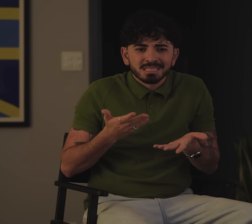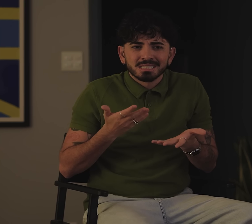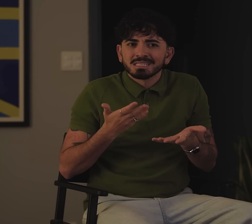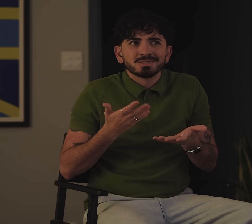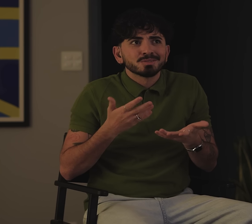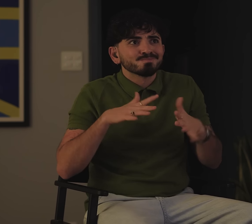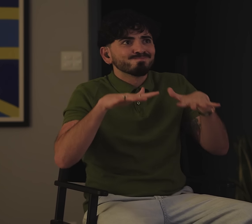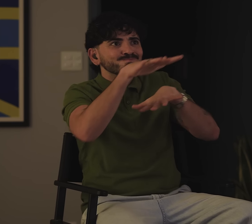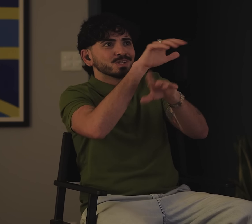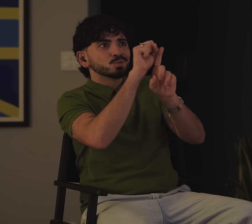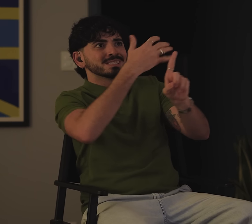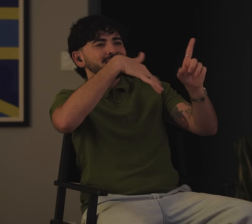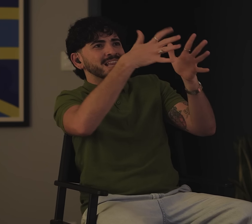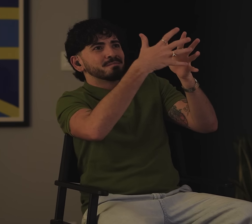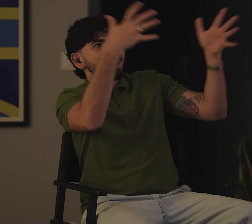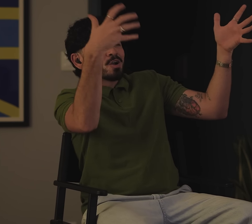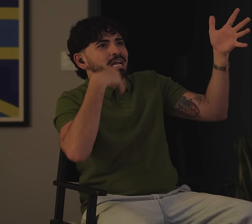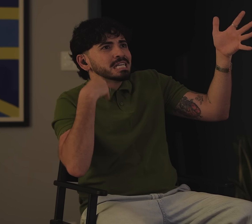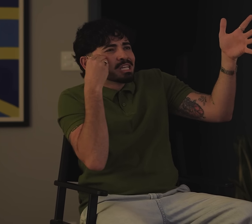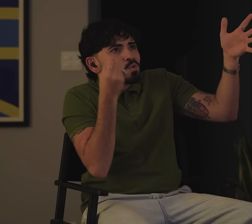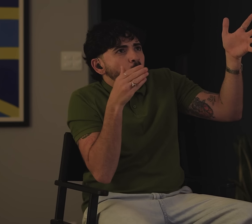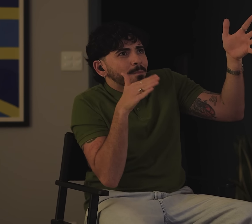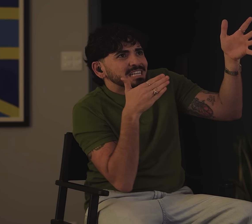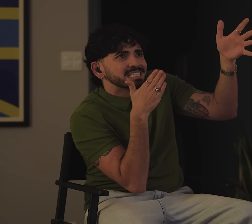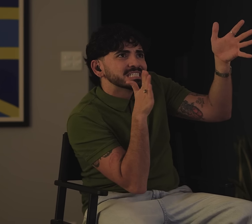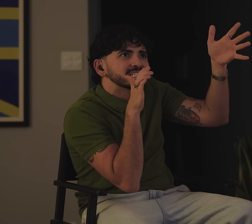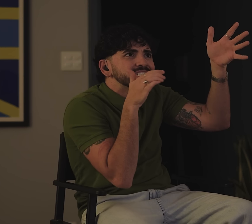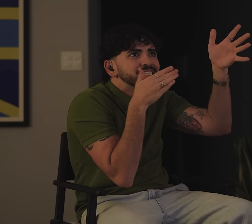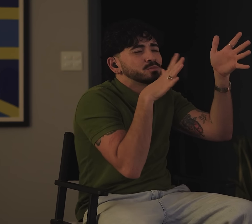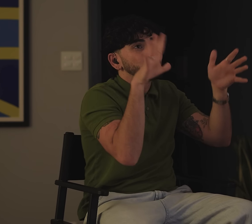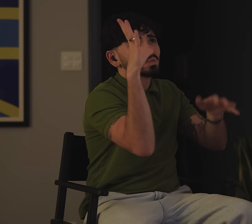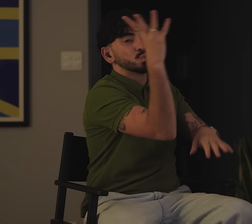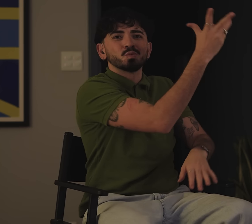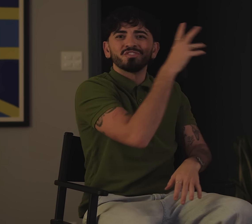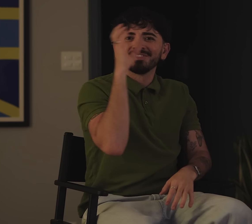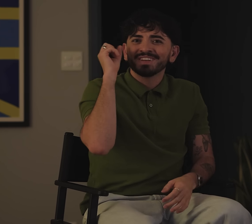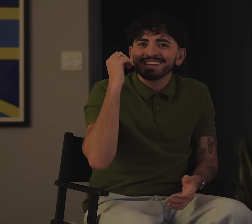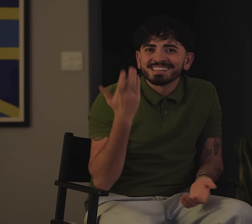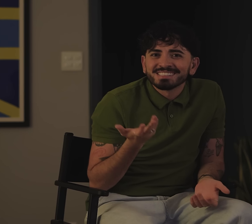por causa de uma sociedade que muitas vezes não acredita na gente,